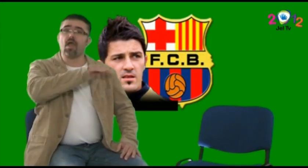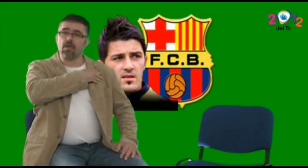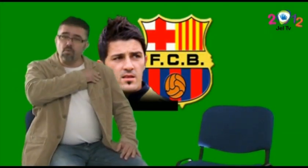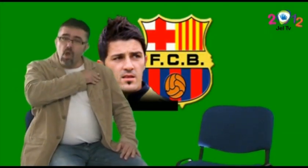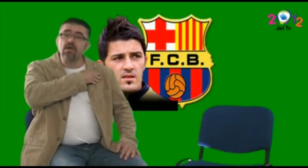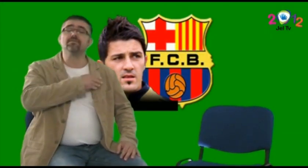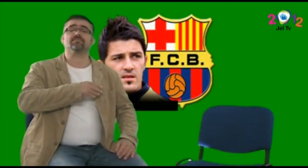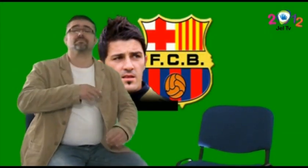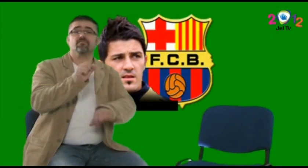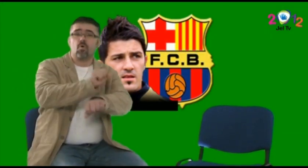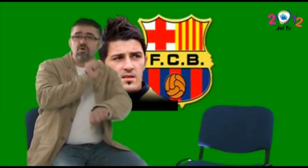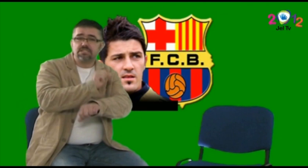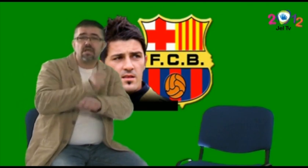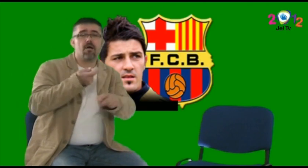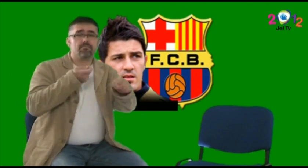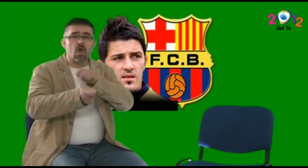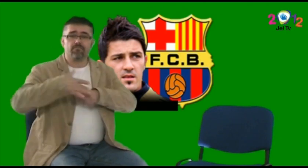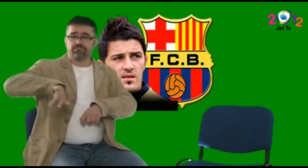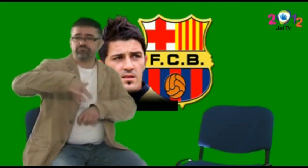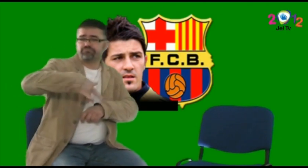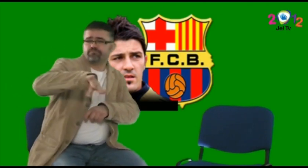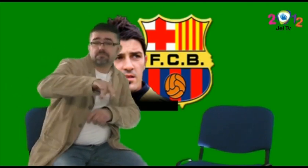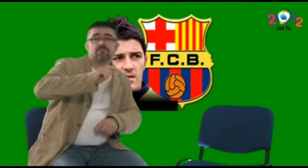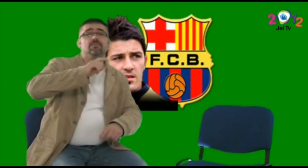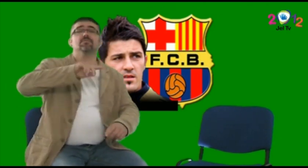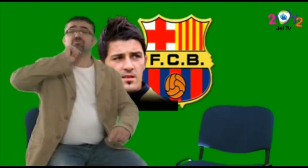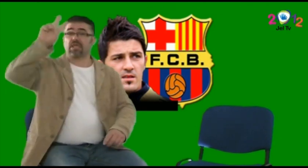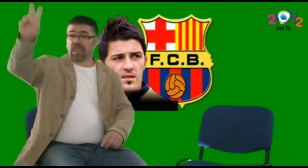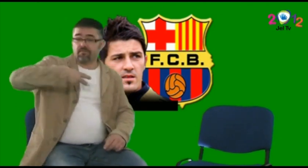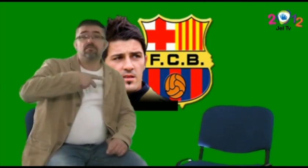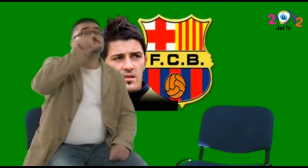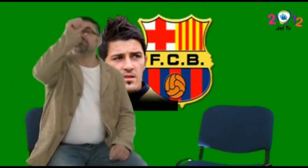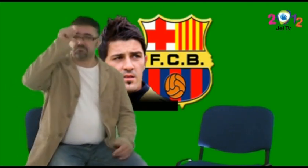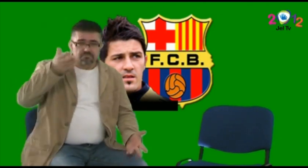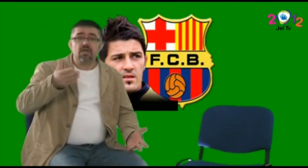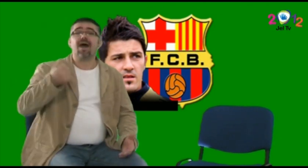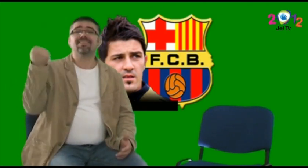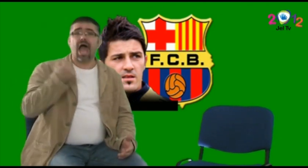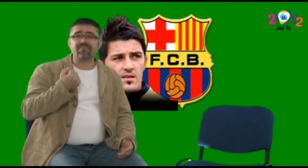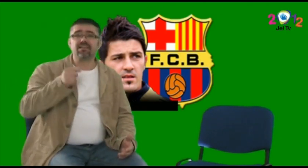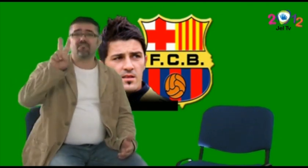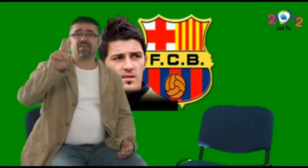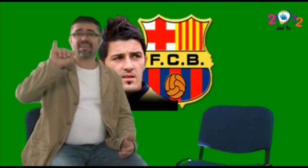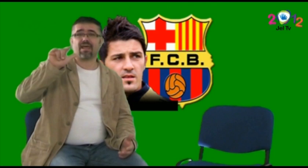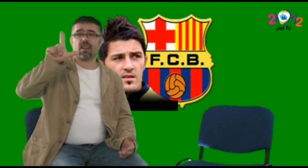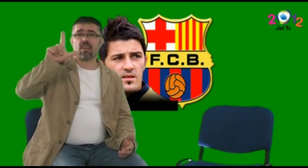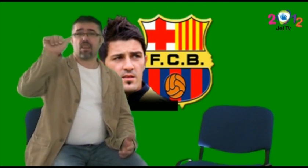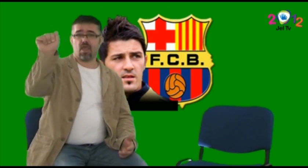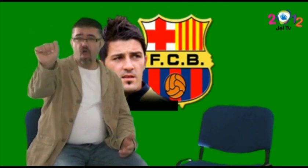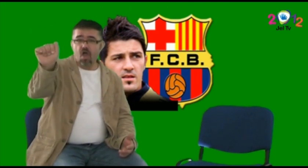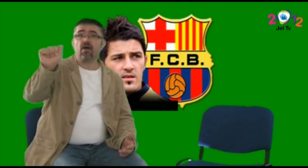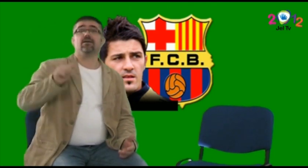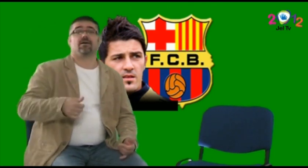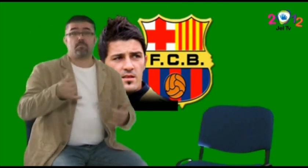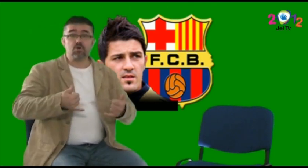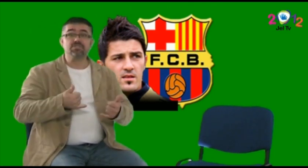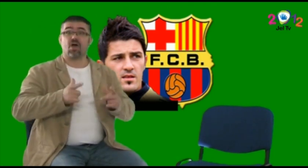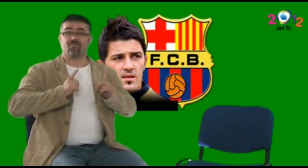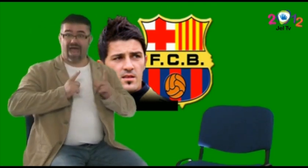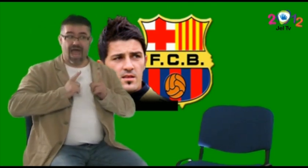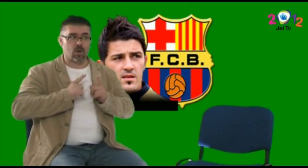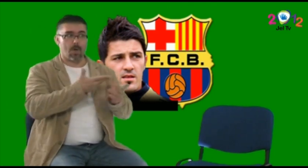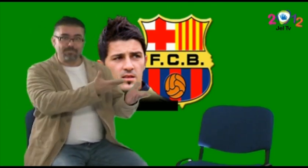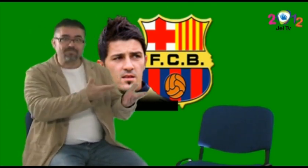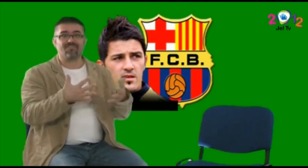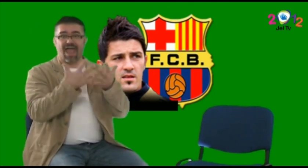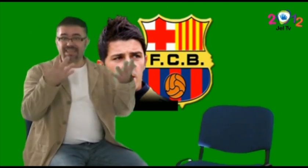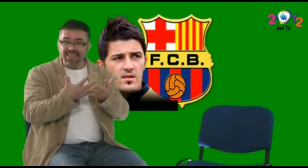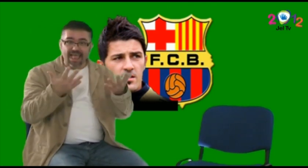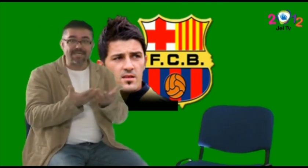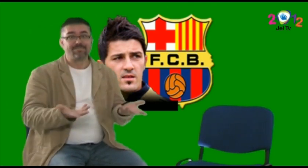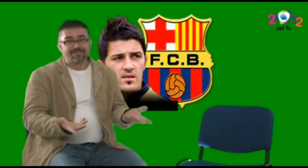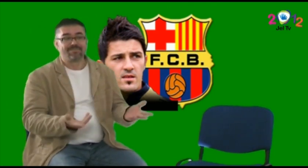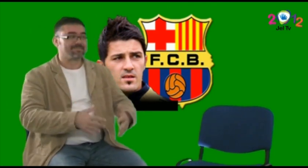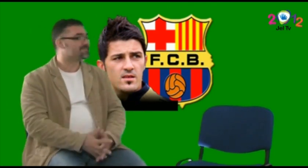Profi spanyol focistát, David Villát sikerült meghívni hozzánk. Most várom a vendéget.